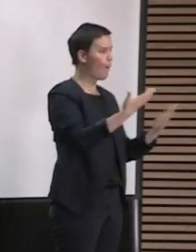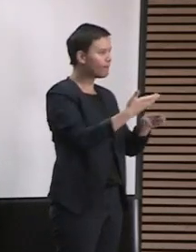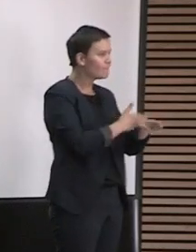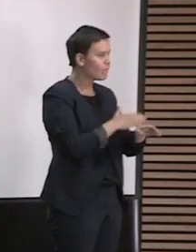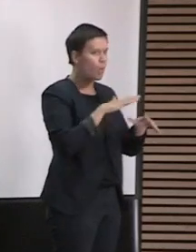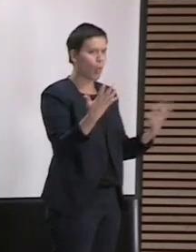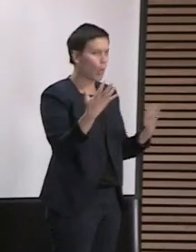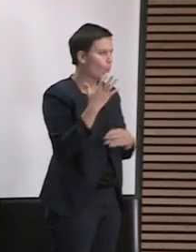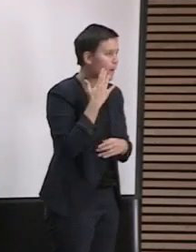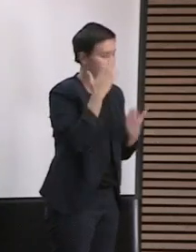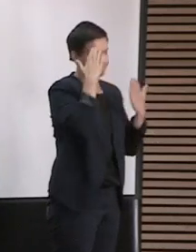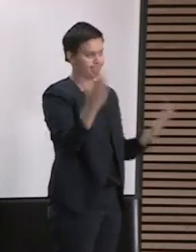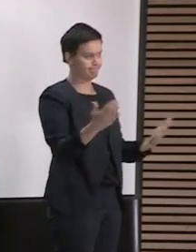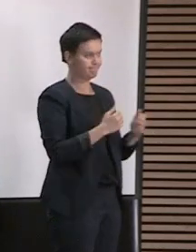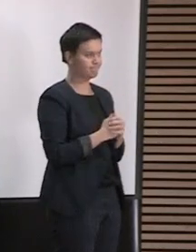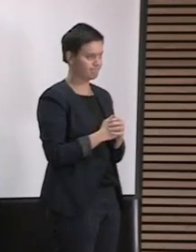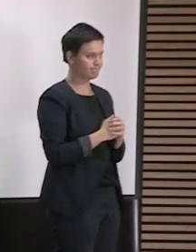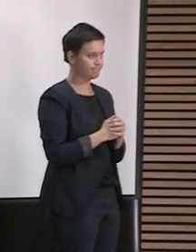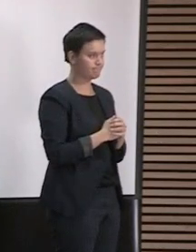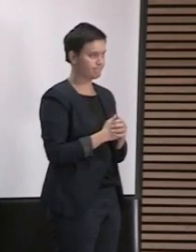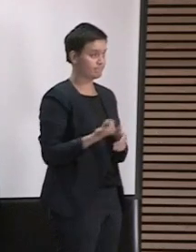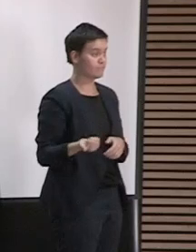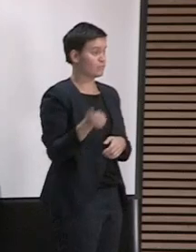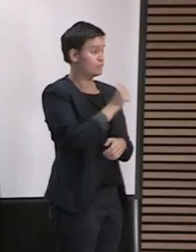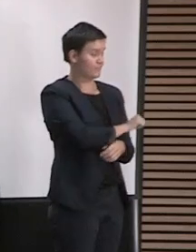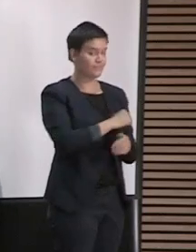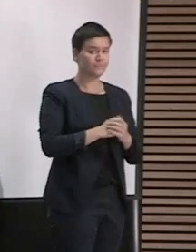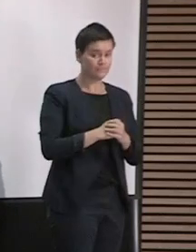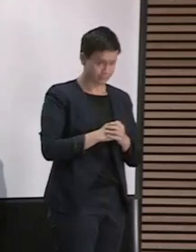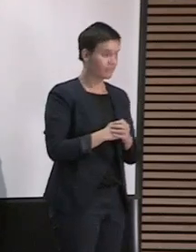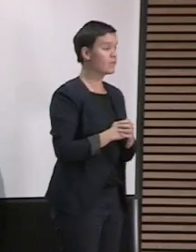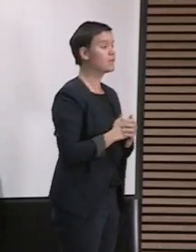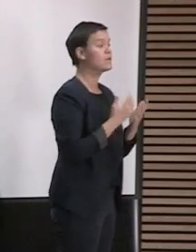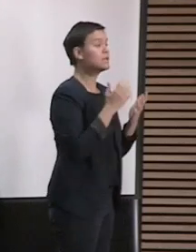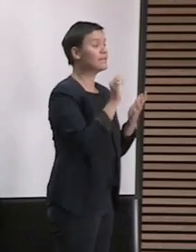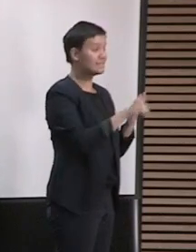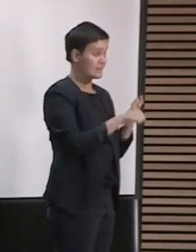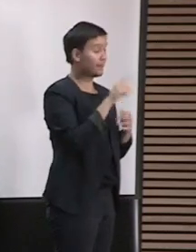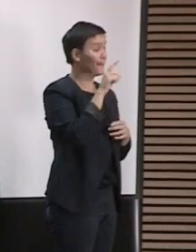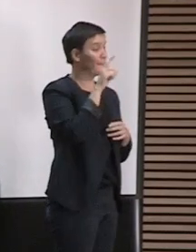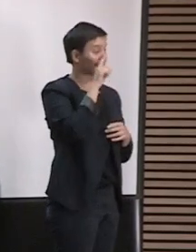Kaore he taunakitanga i puta i runga i te rere Tuhinga o mua. Heoi kaore maatau aua korero. Kei a koe etahi mea hei